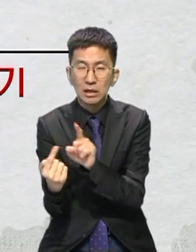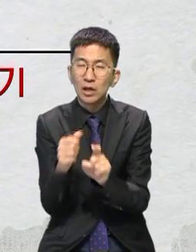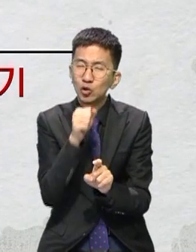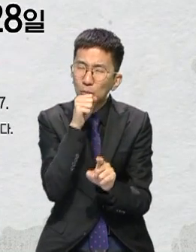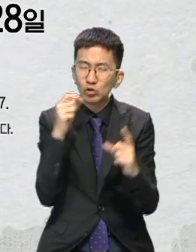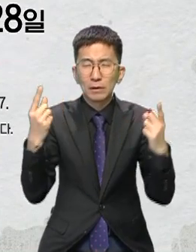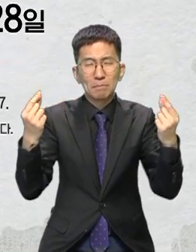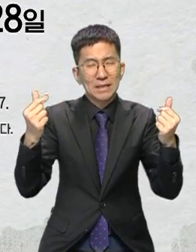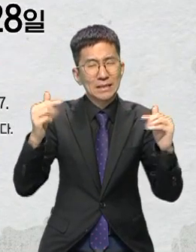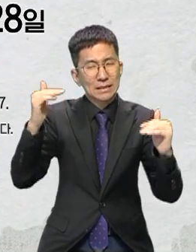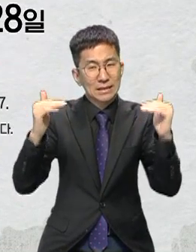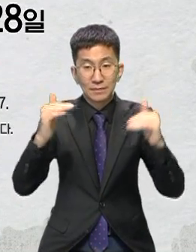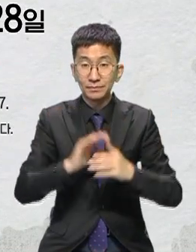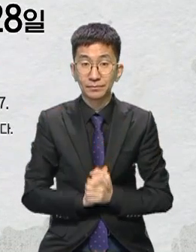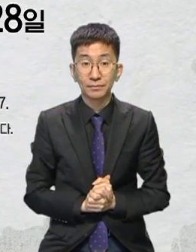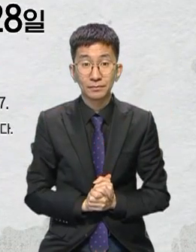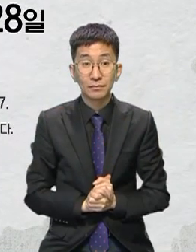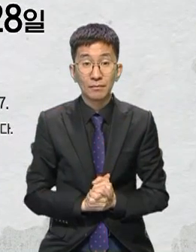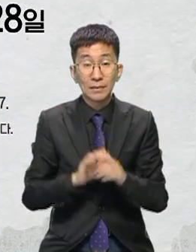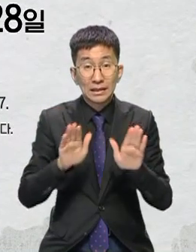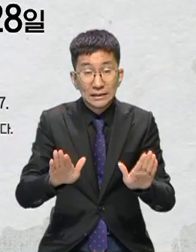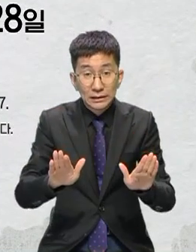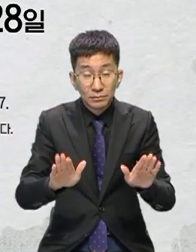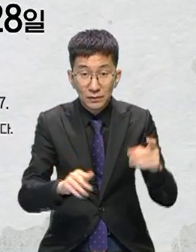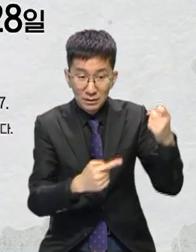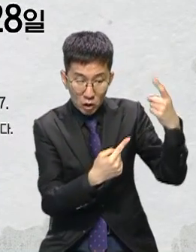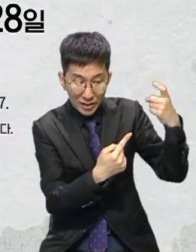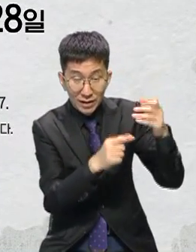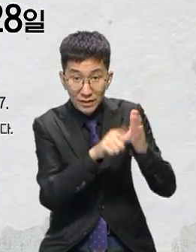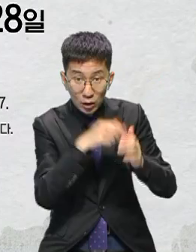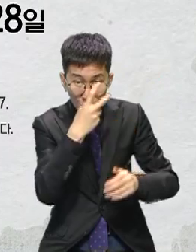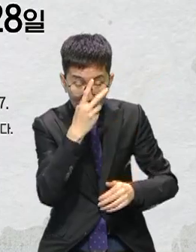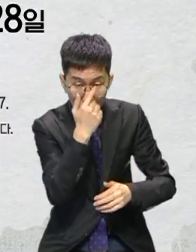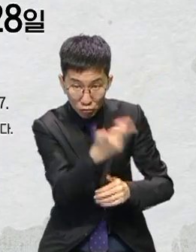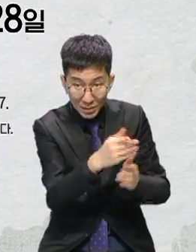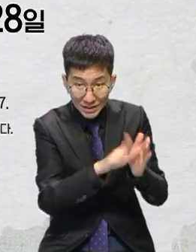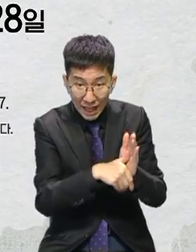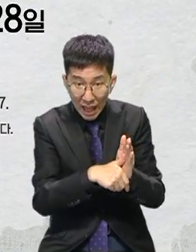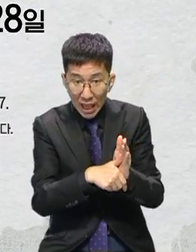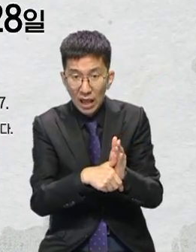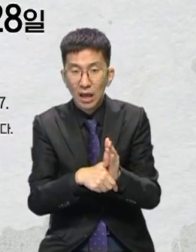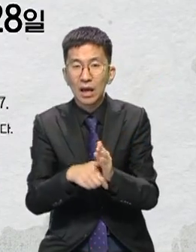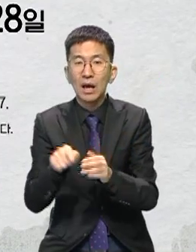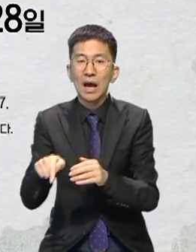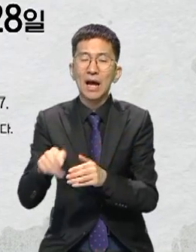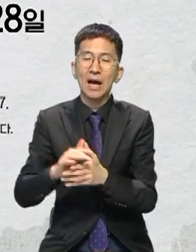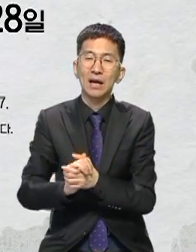이달 초 SBS 여론조사와 비교하니 강화 응답이 15.9%포인트 늘었습니다.